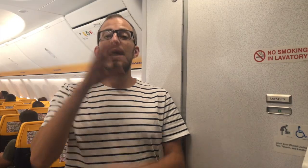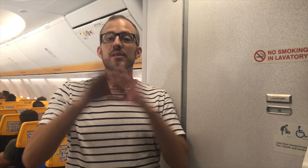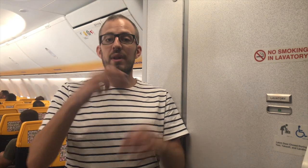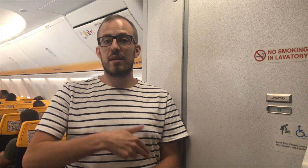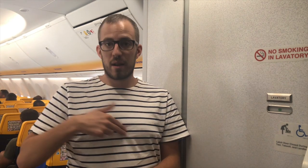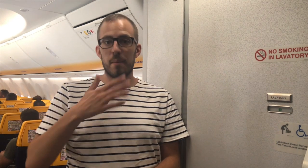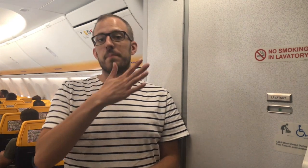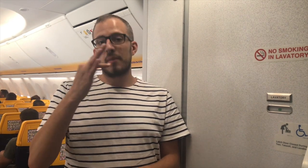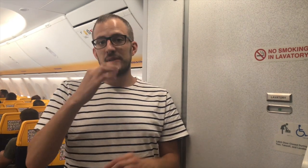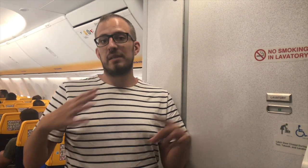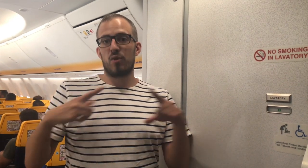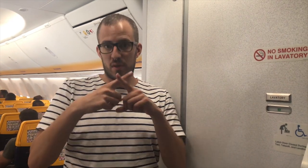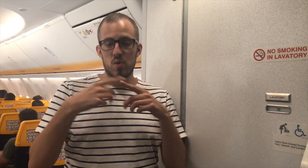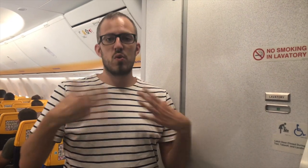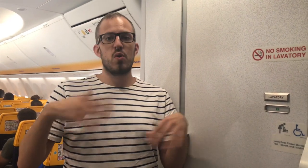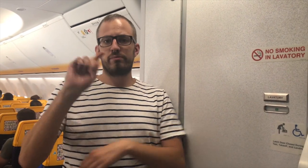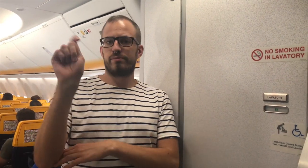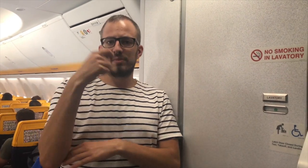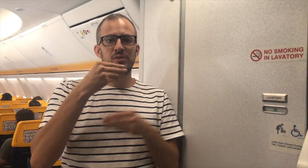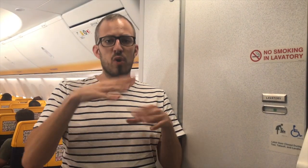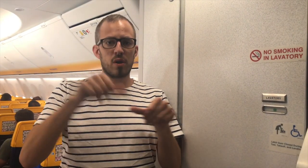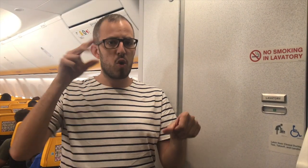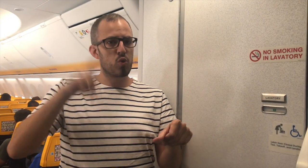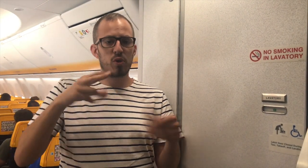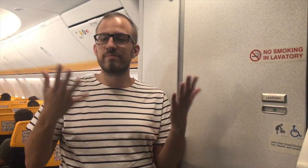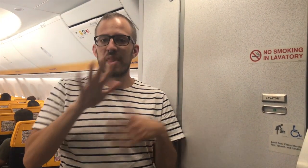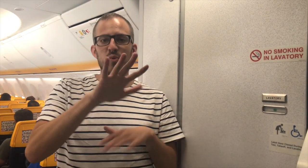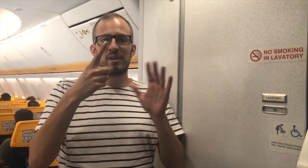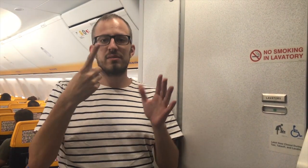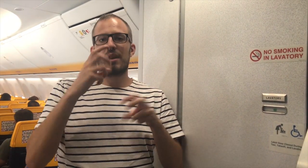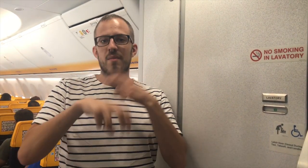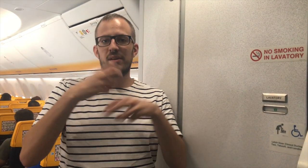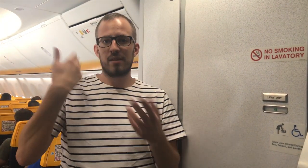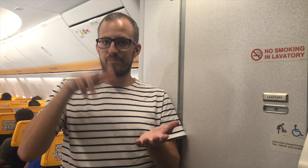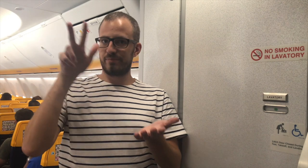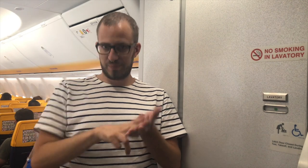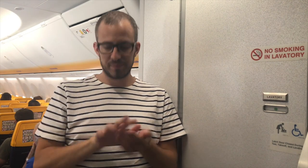Tanto en la Asamblea Ordinaria como Extraordinaria se han votado la cifra histórica de 56 enmiendas,